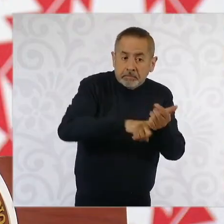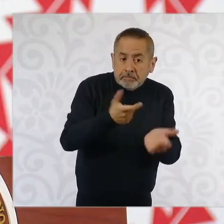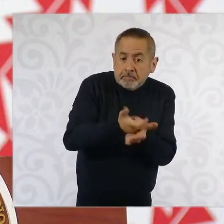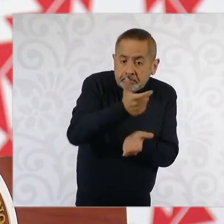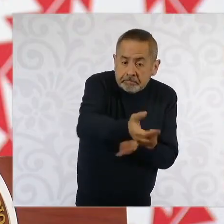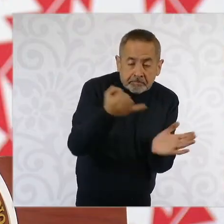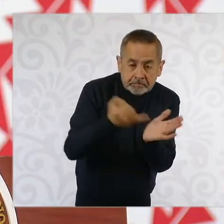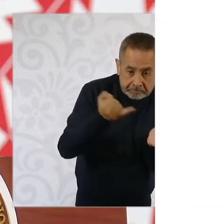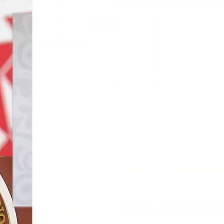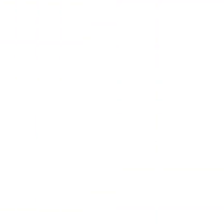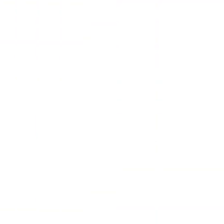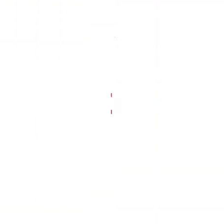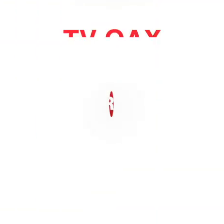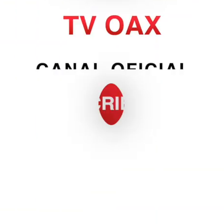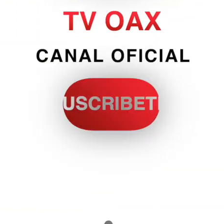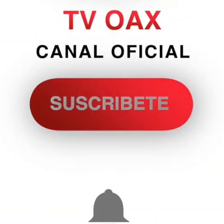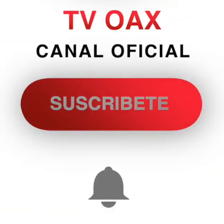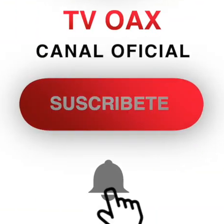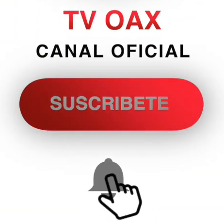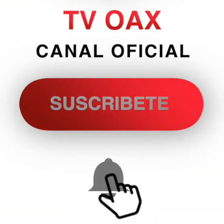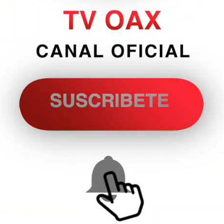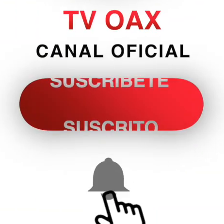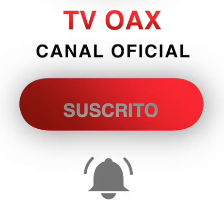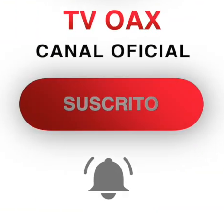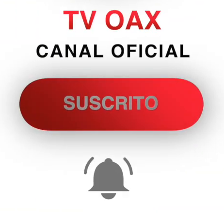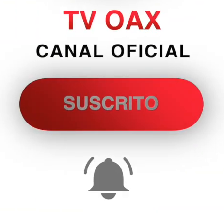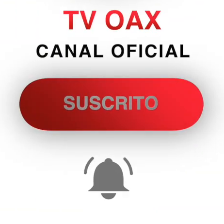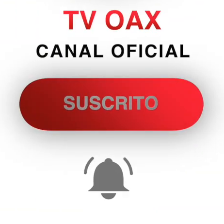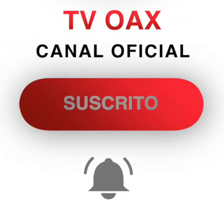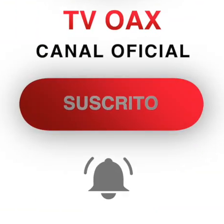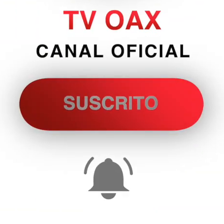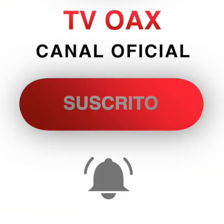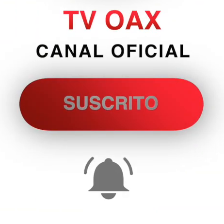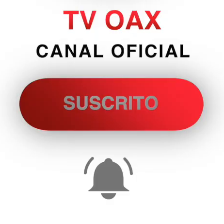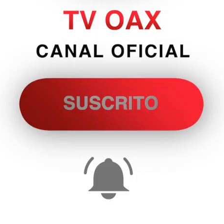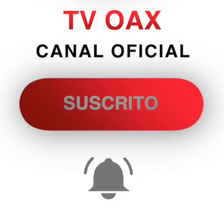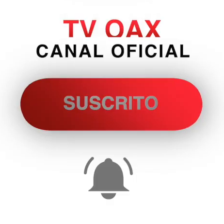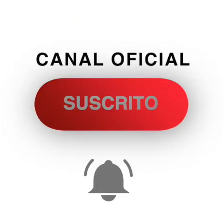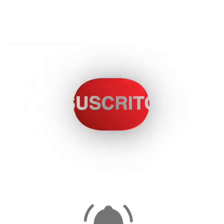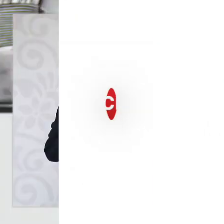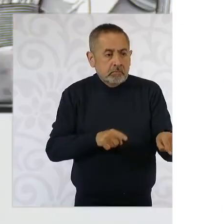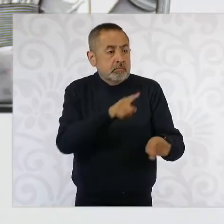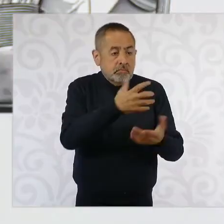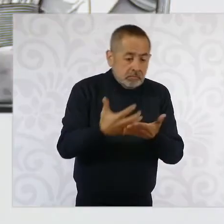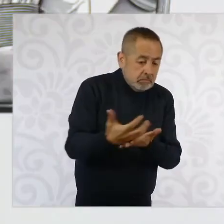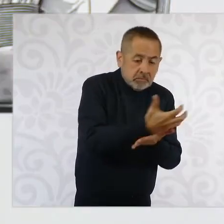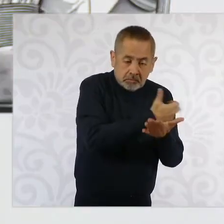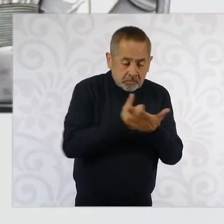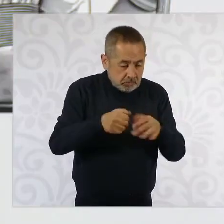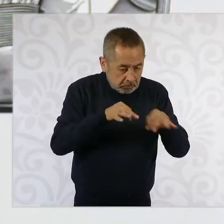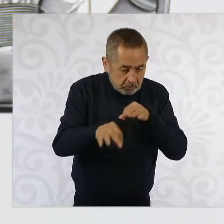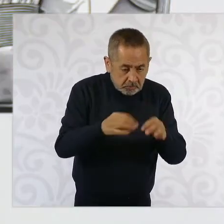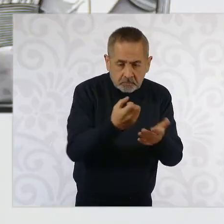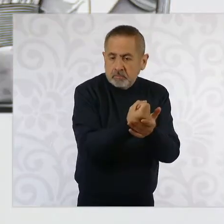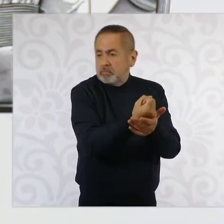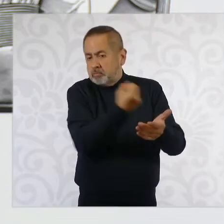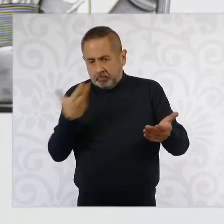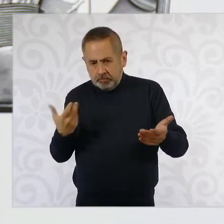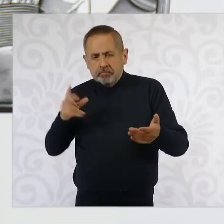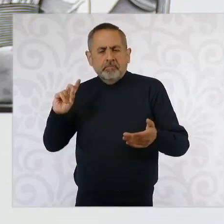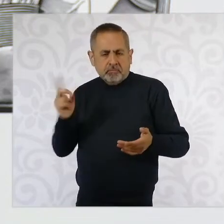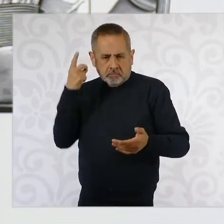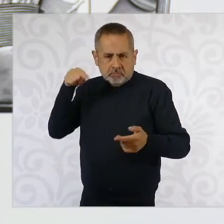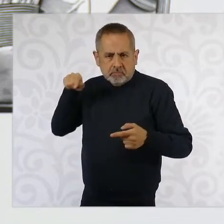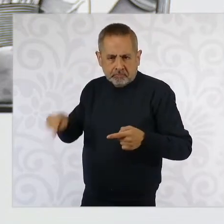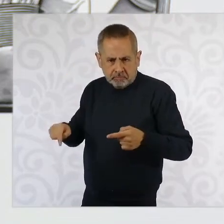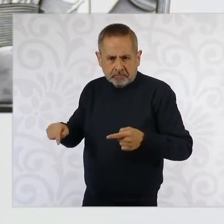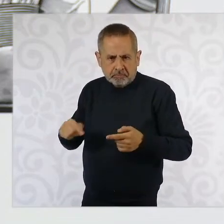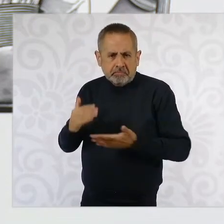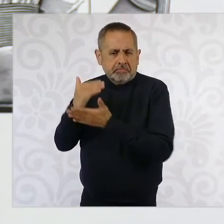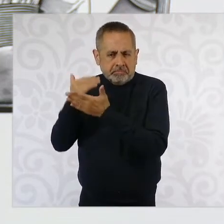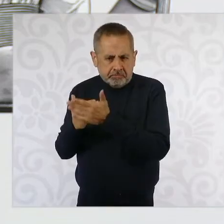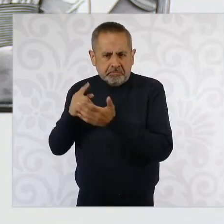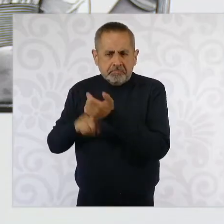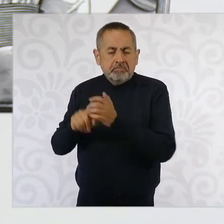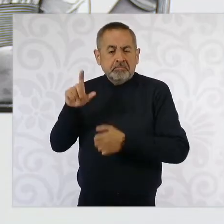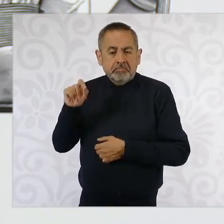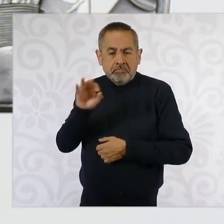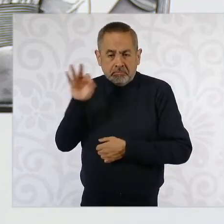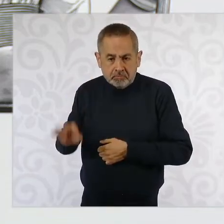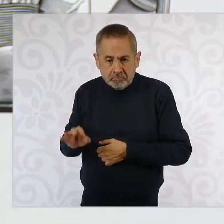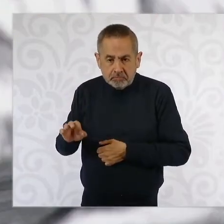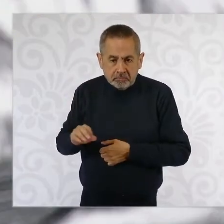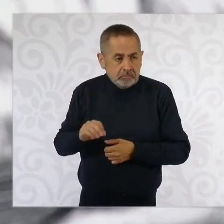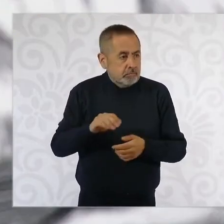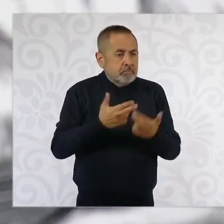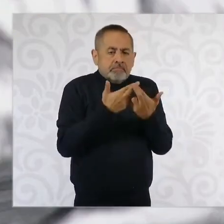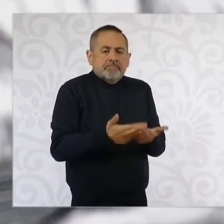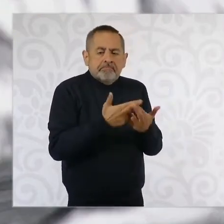están allá Es de lo que ellos ganan envían en remesas poco menos del 20% y el resto lo